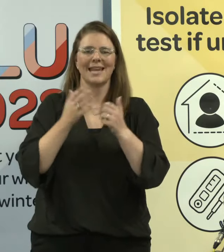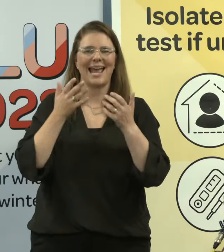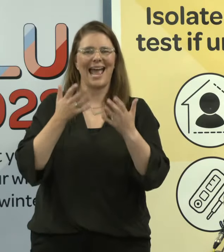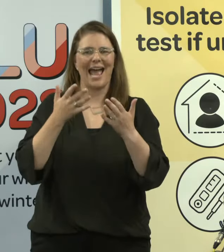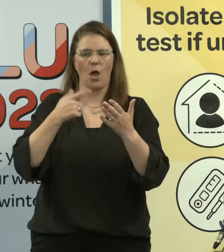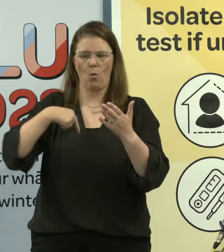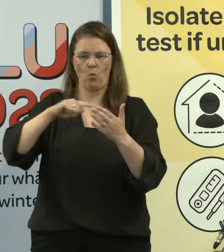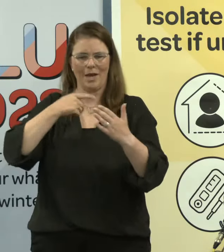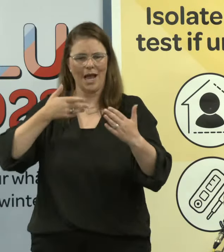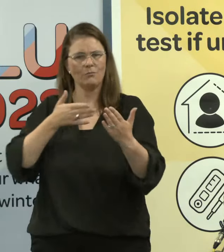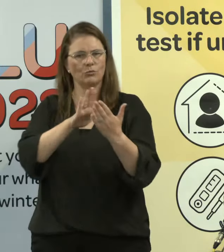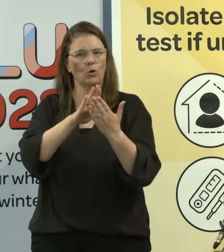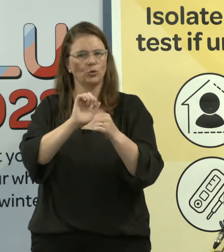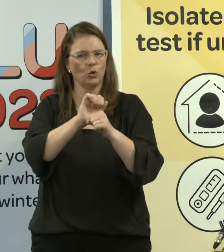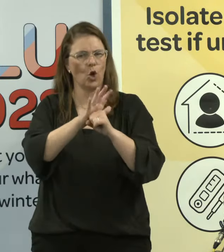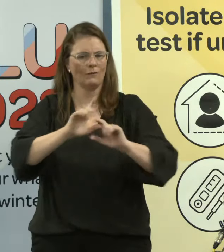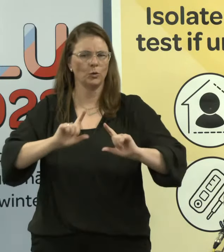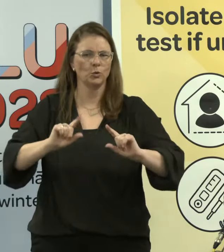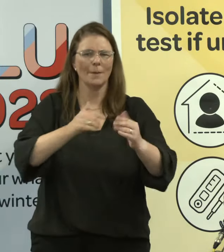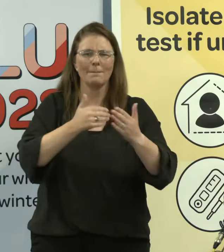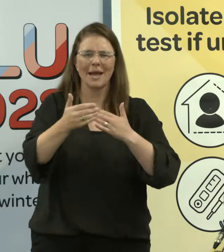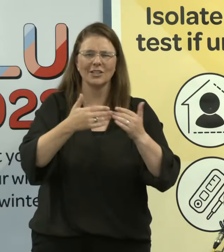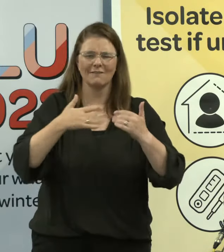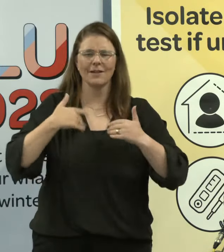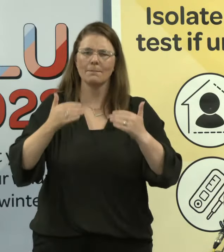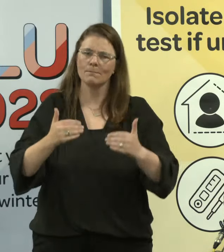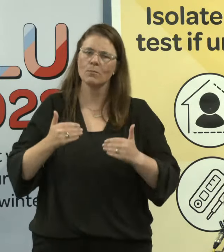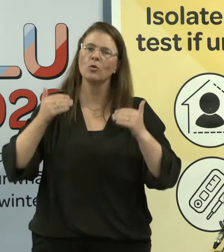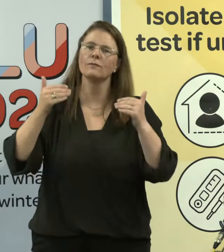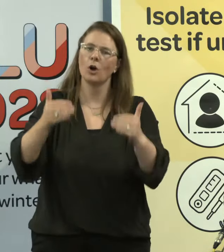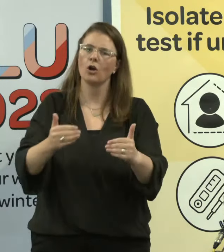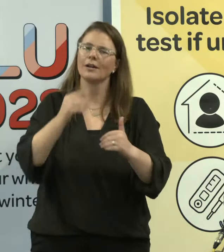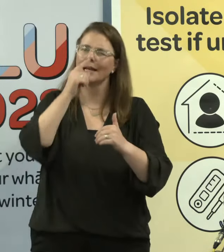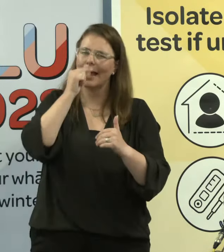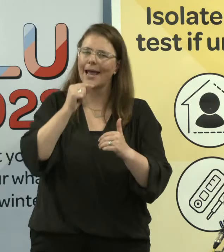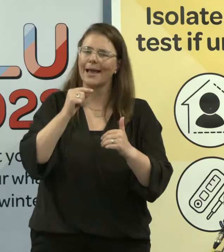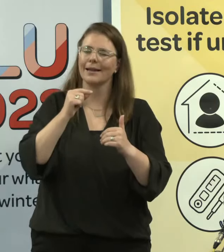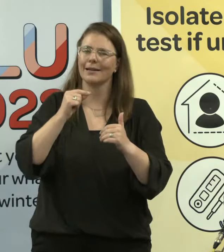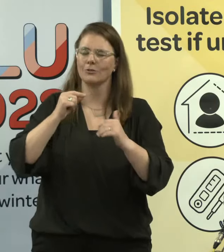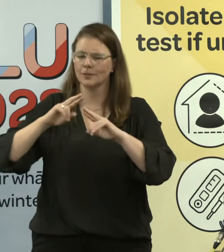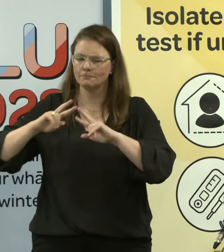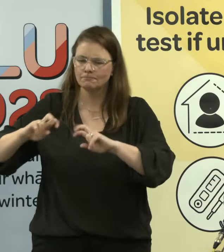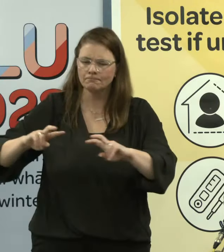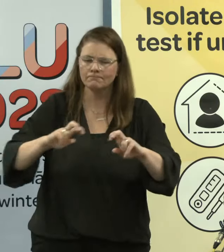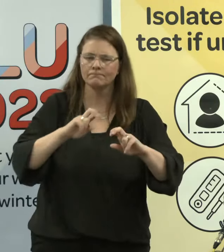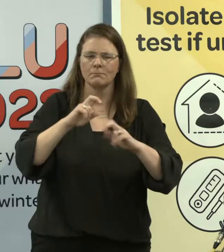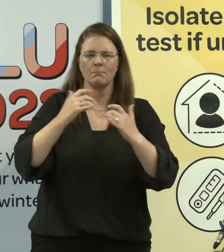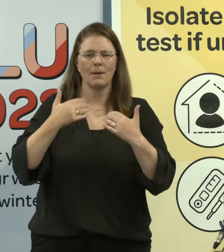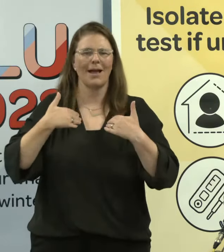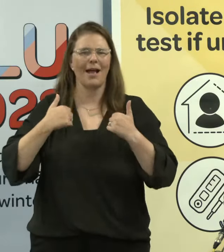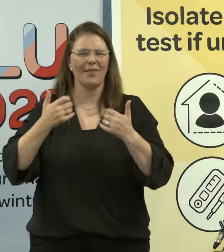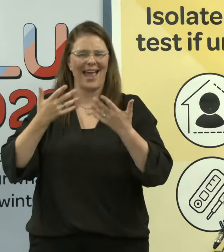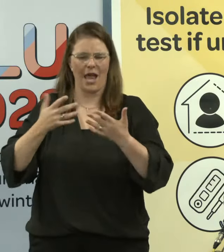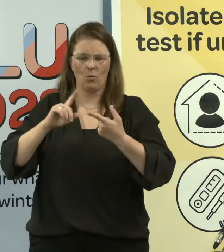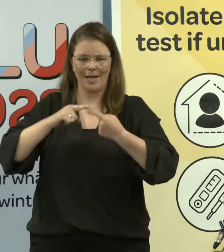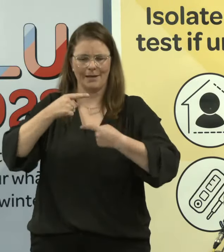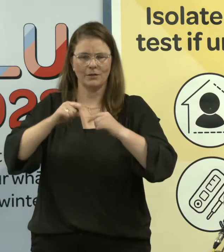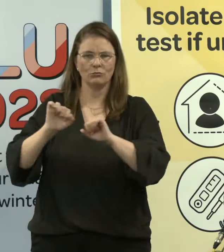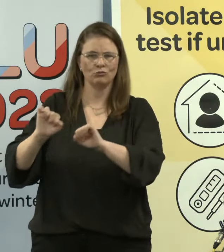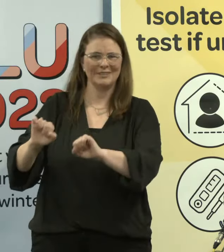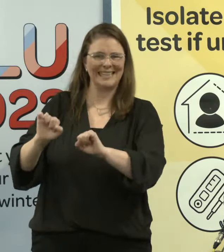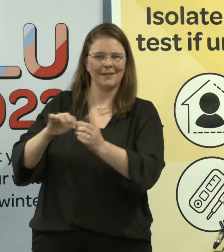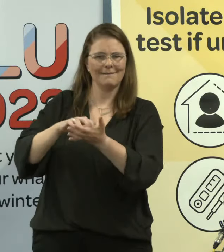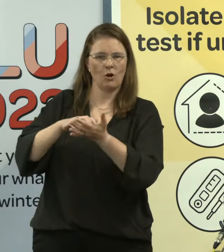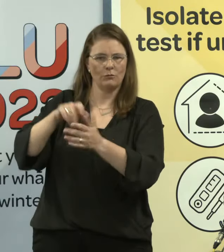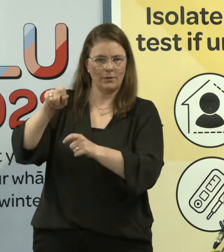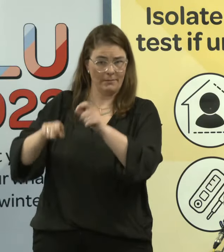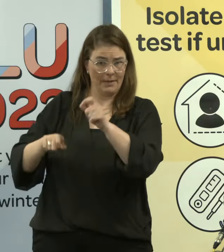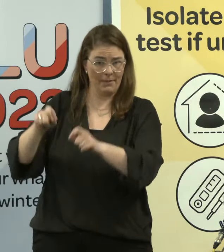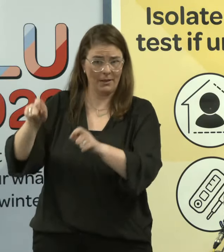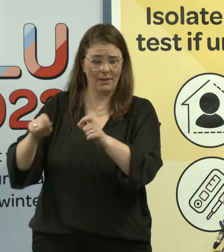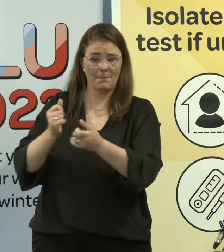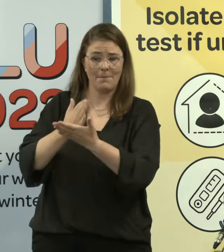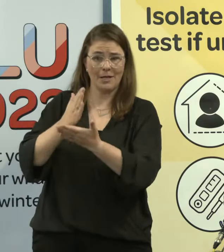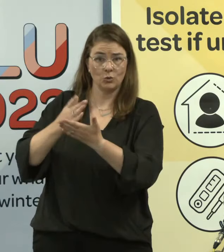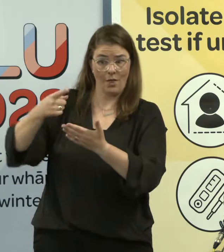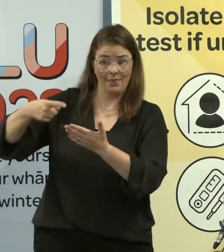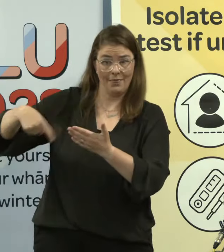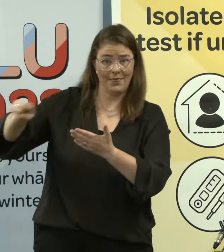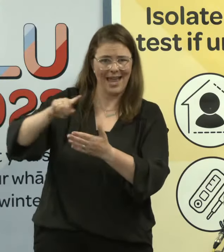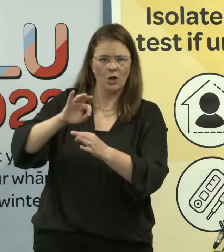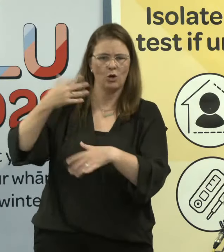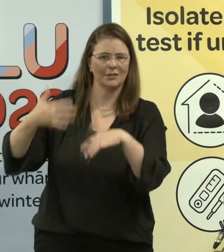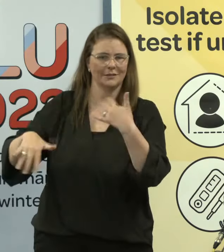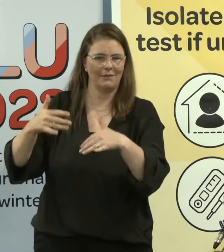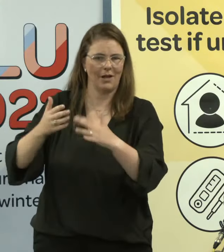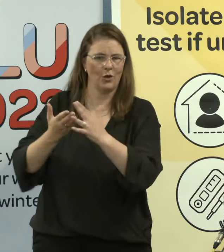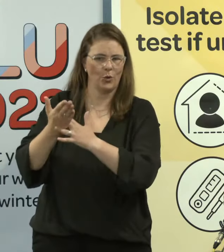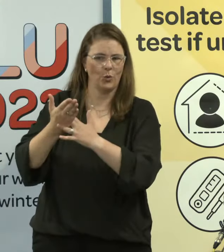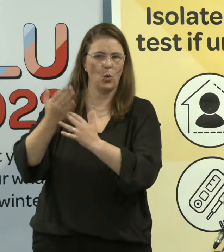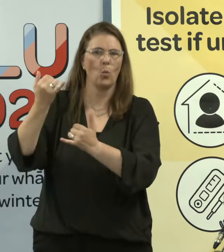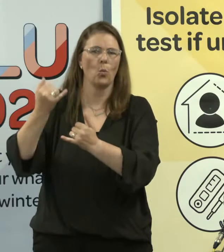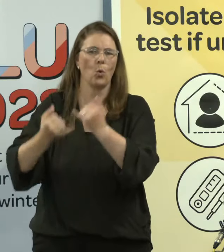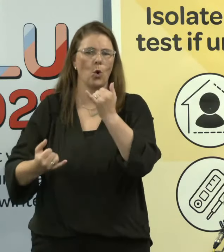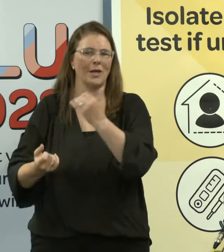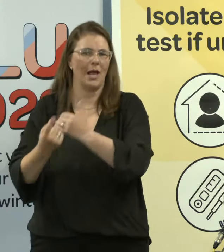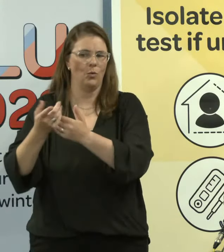whai i tutuki nui, i roto i nga